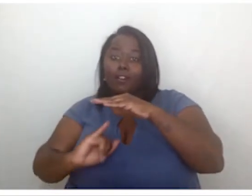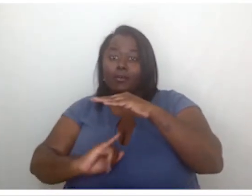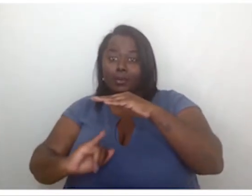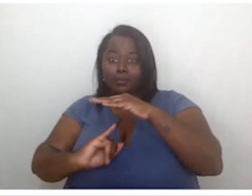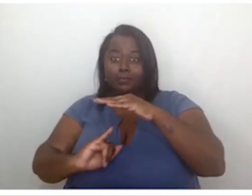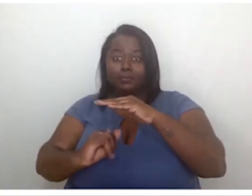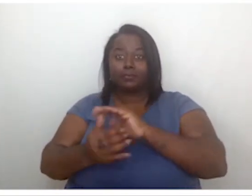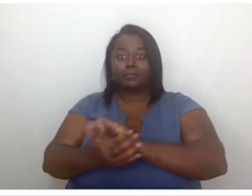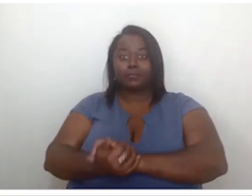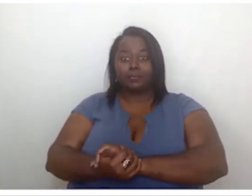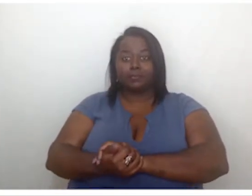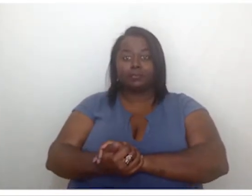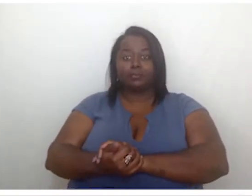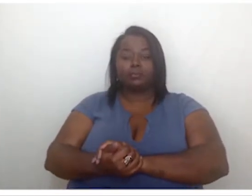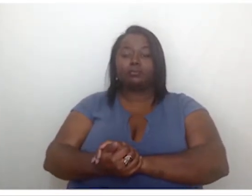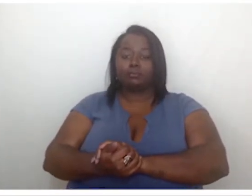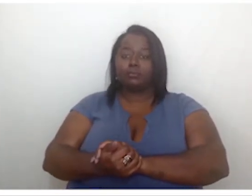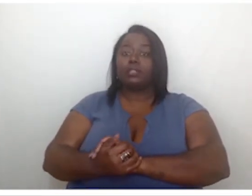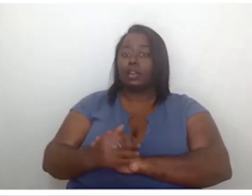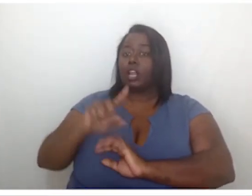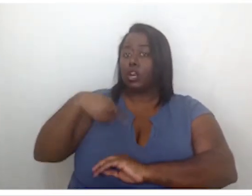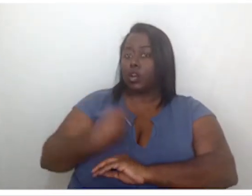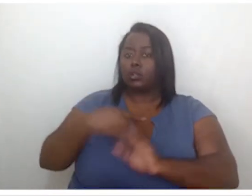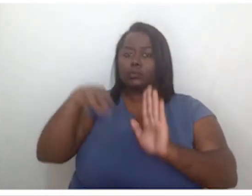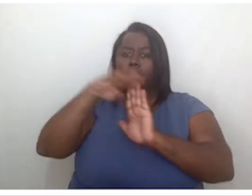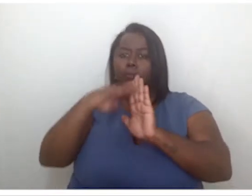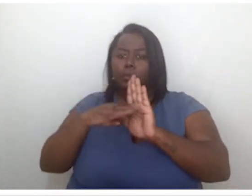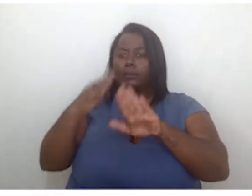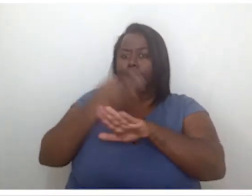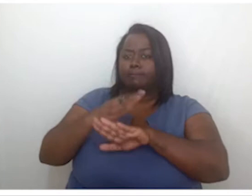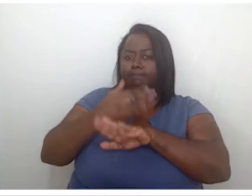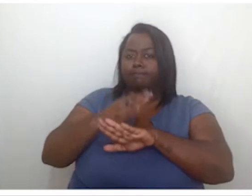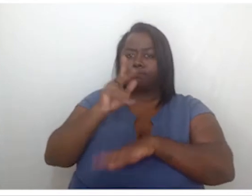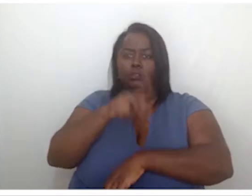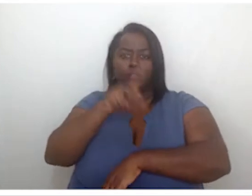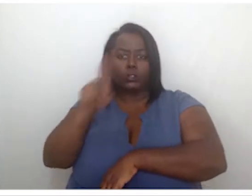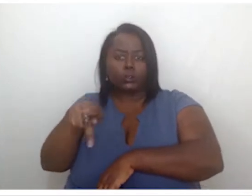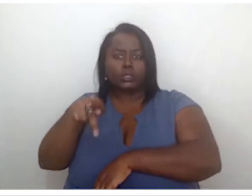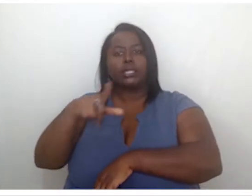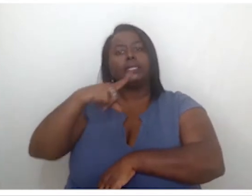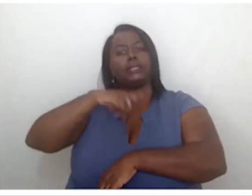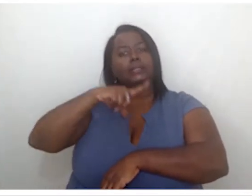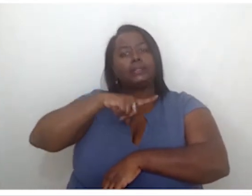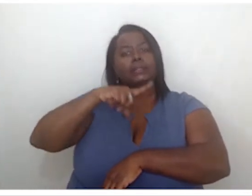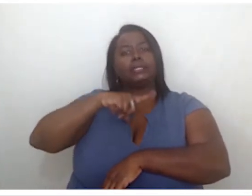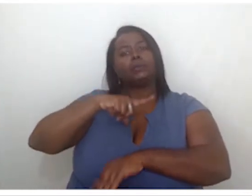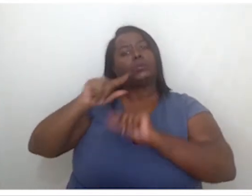En nuestro contexto de entrenamiento de profesores, utilizamos en parte la definición de Boud